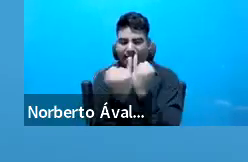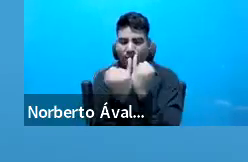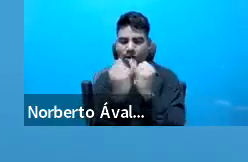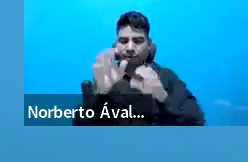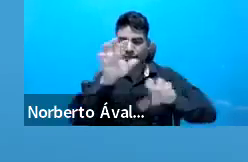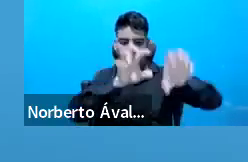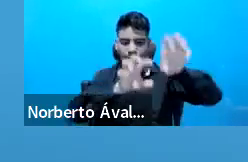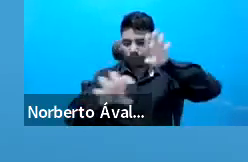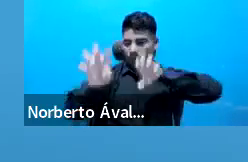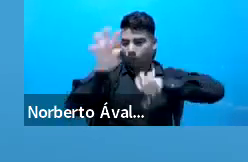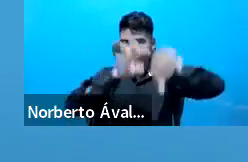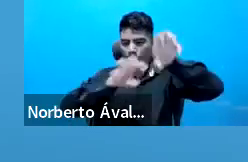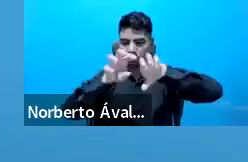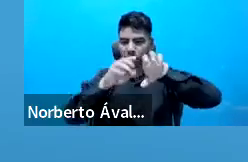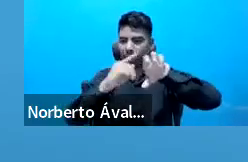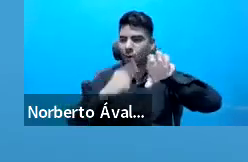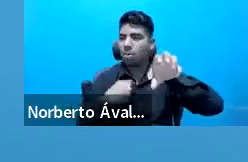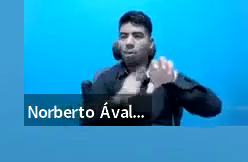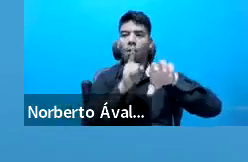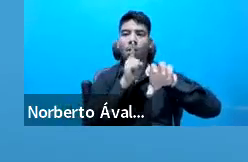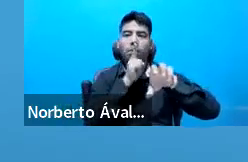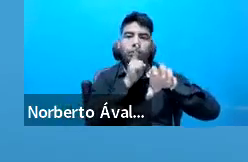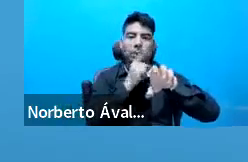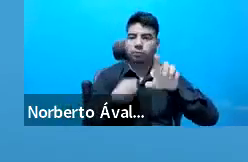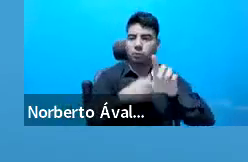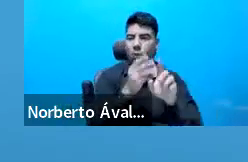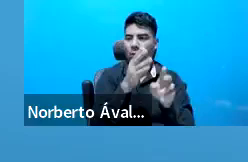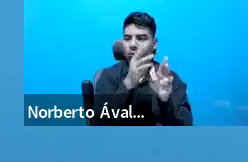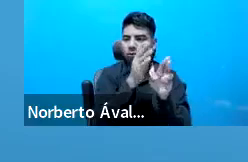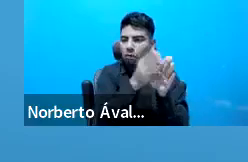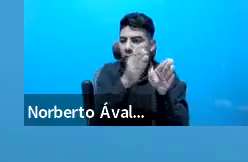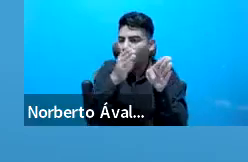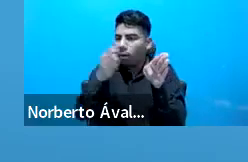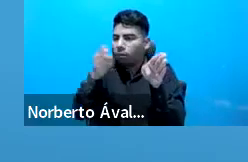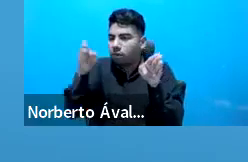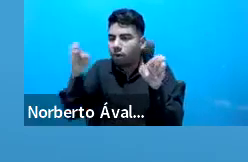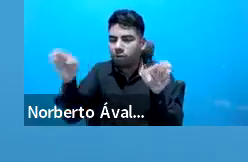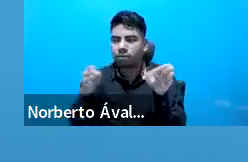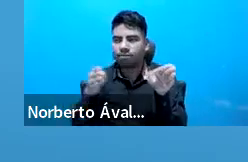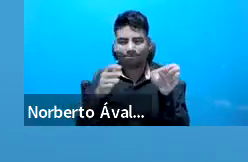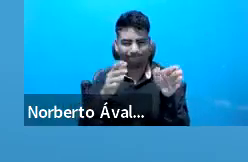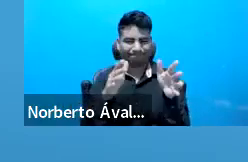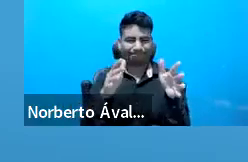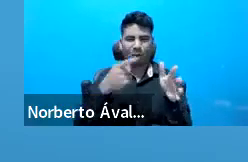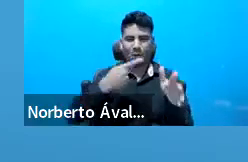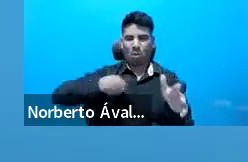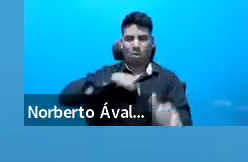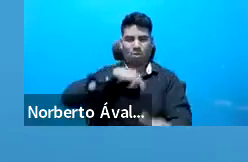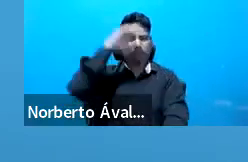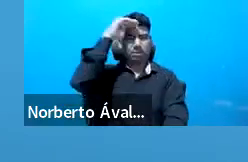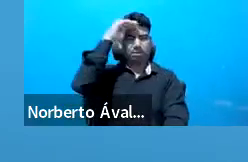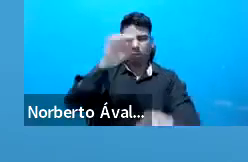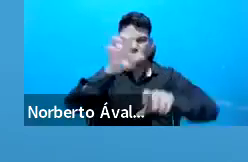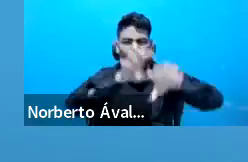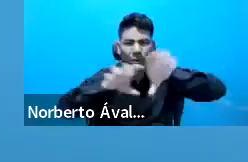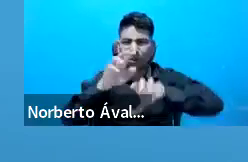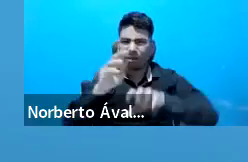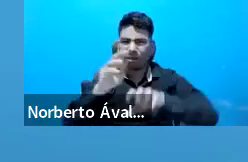y a modales que son los que sólo son en un sentido que no que No pueden usarse otros sentidos para construirla. ruirla